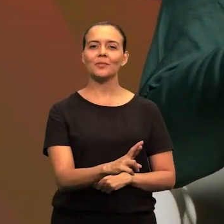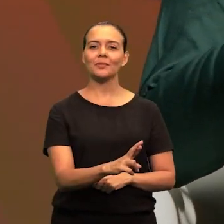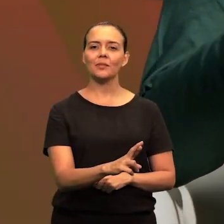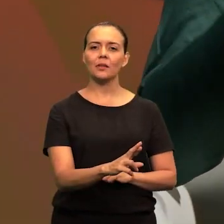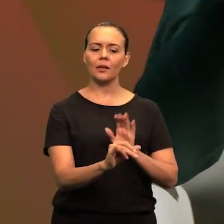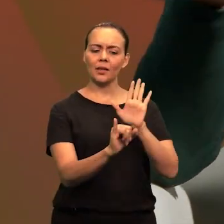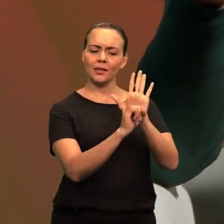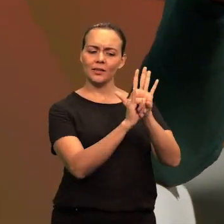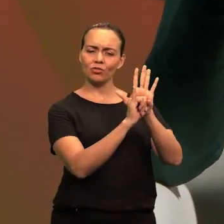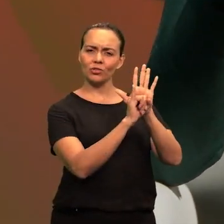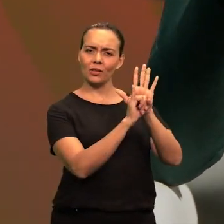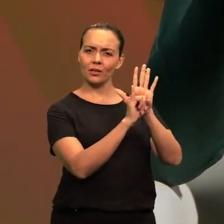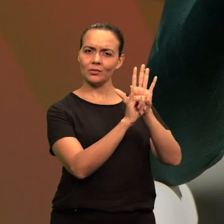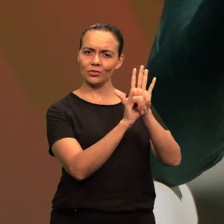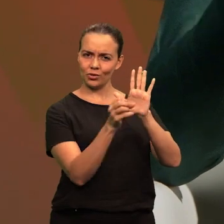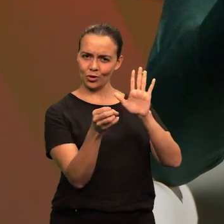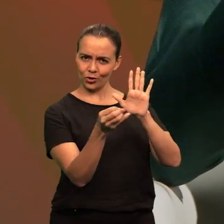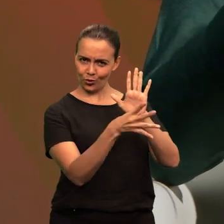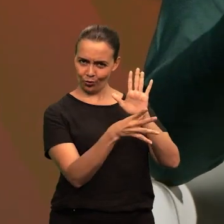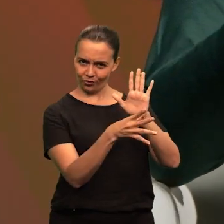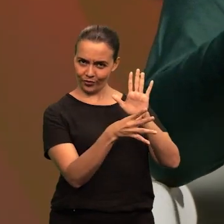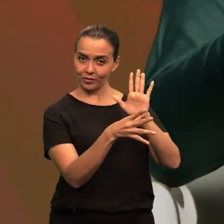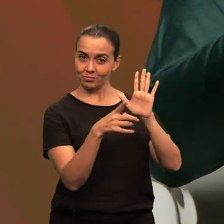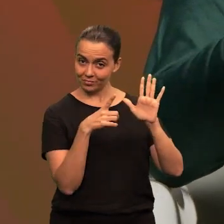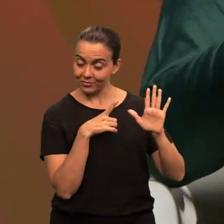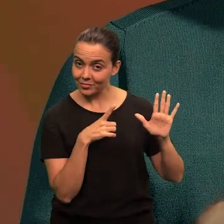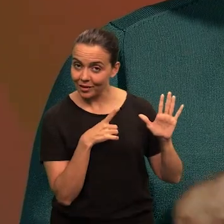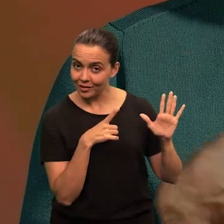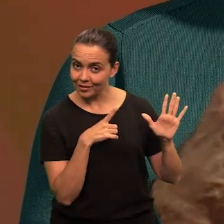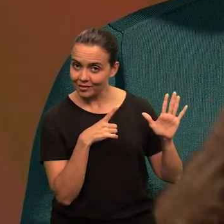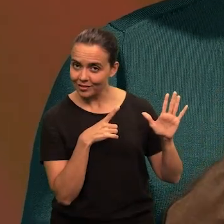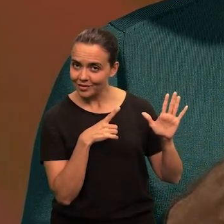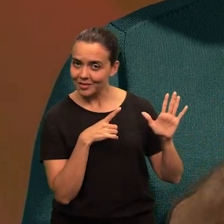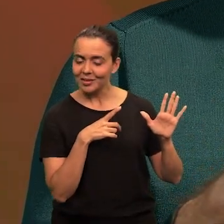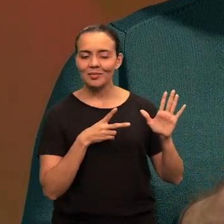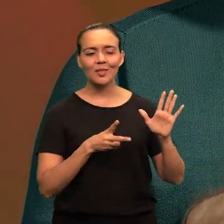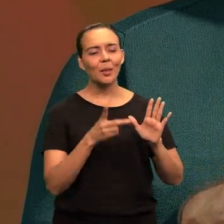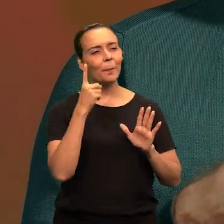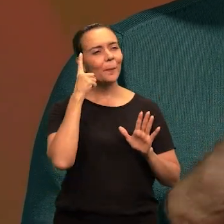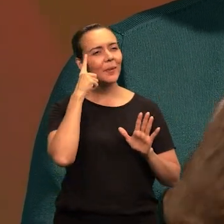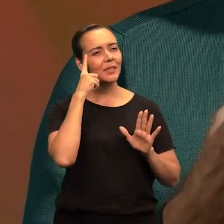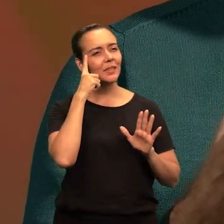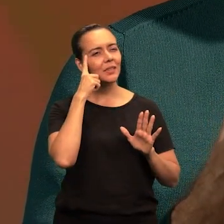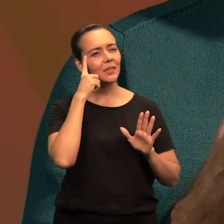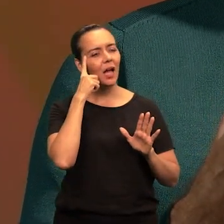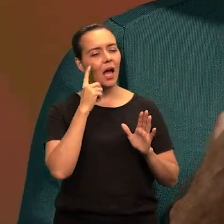se existe uma nova identidade humana, essas identidades são sempre plurais e sempre relacionais.